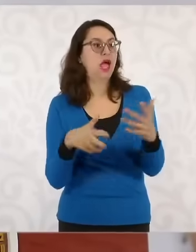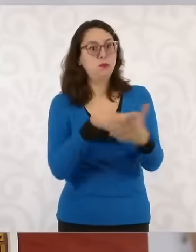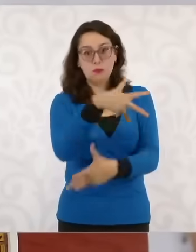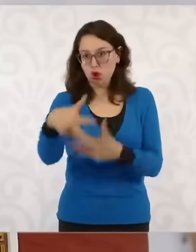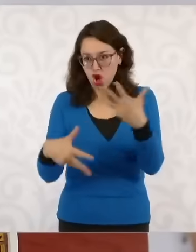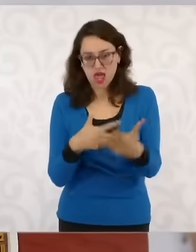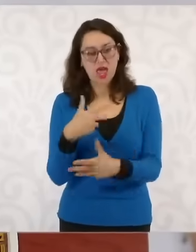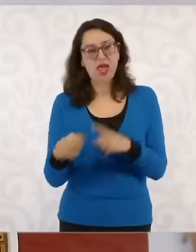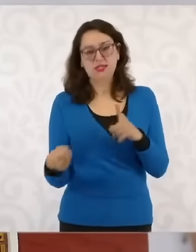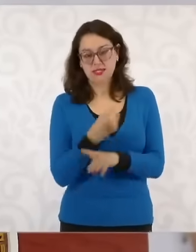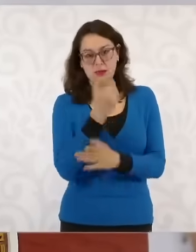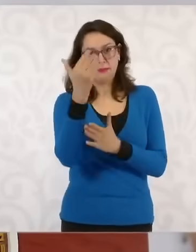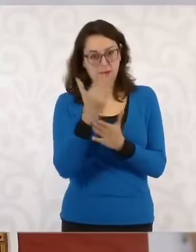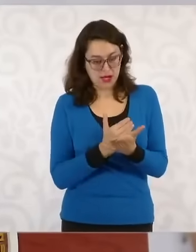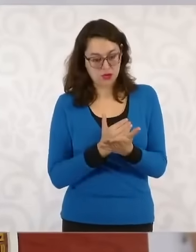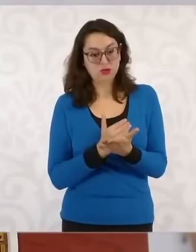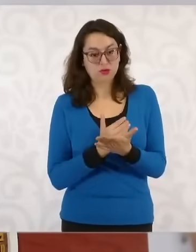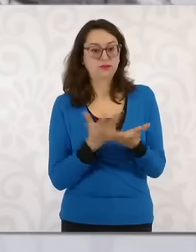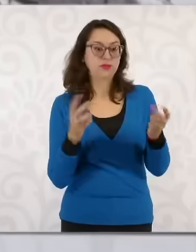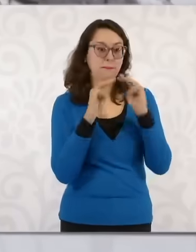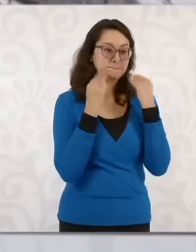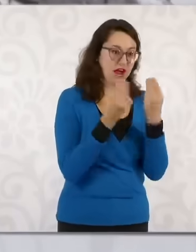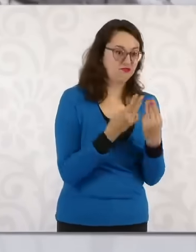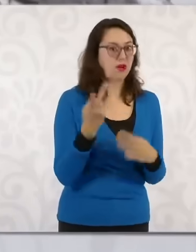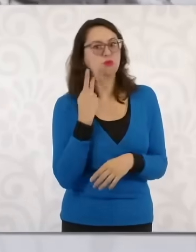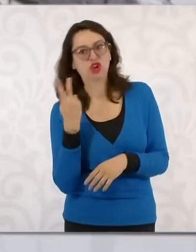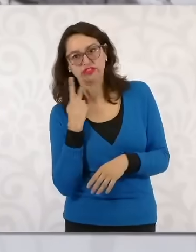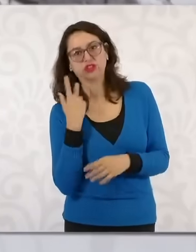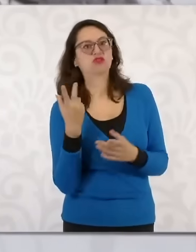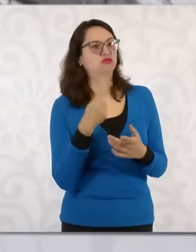de delincuencia organizada y también de delincuencia de cuello blanco. Entonces,